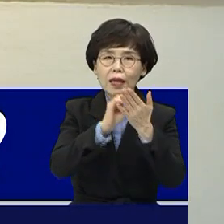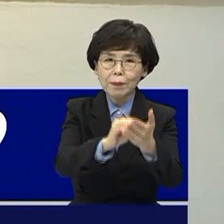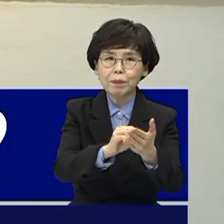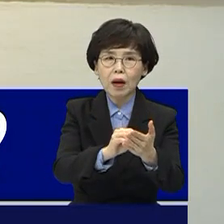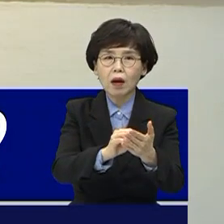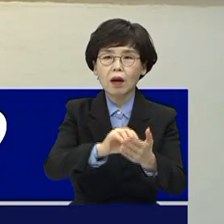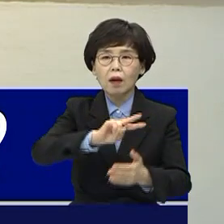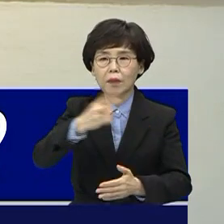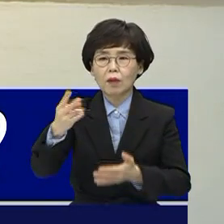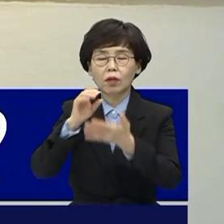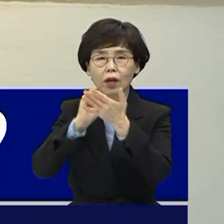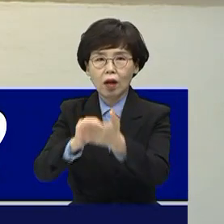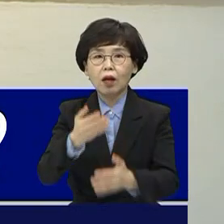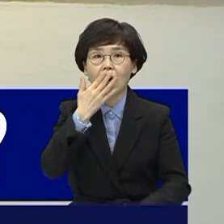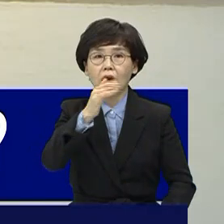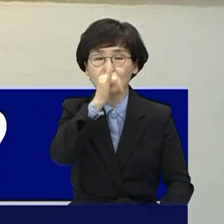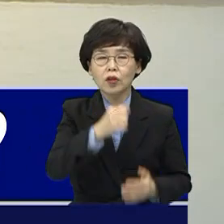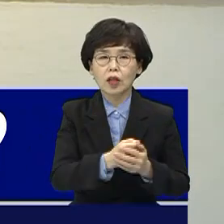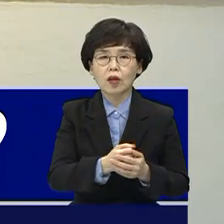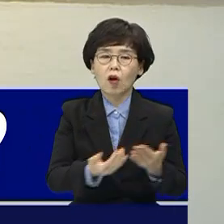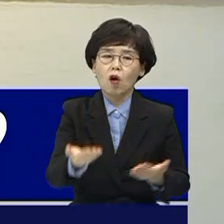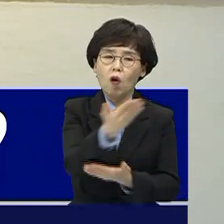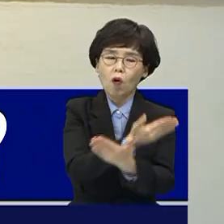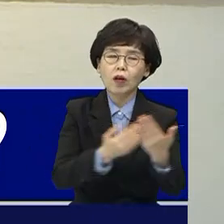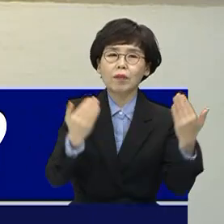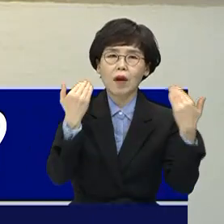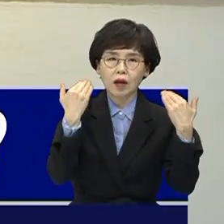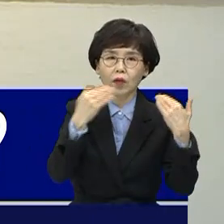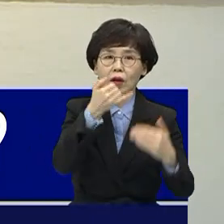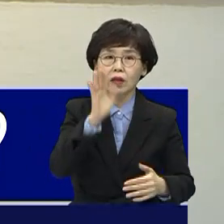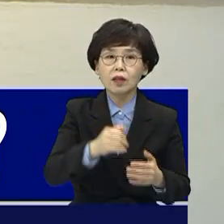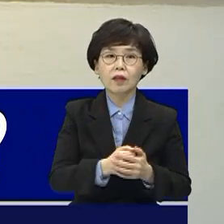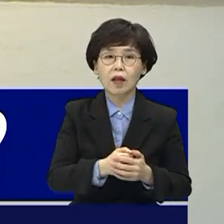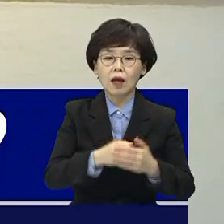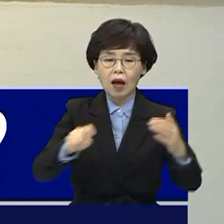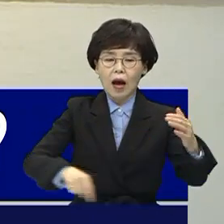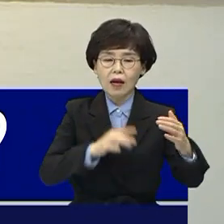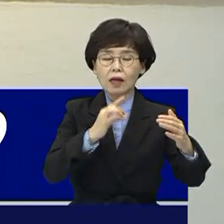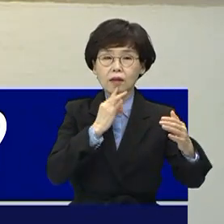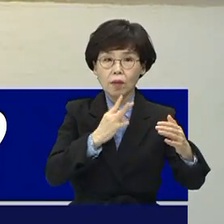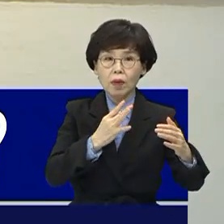전북교육청이 같은 지역 안에서만 가능했던 어울림학교를 올해부터 시군 간